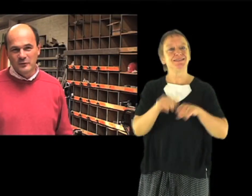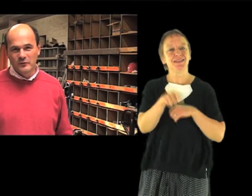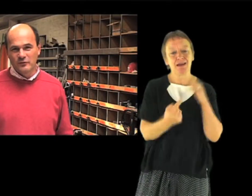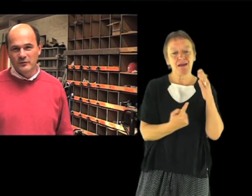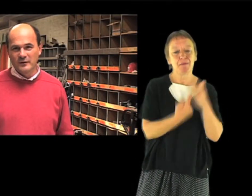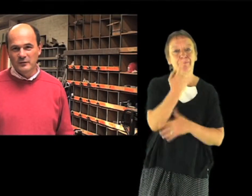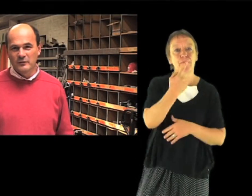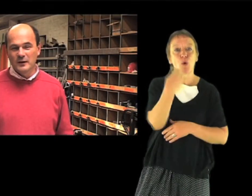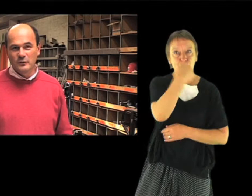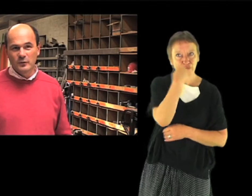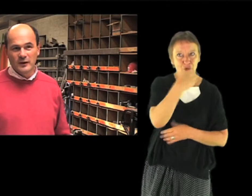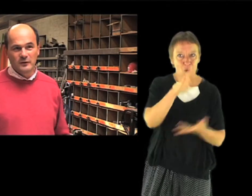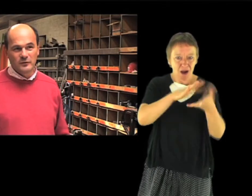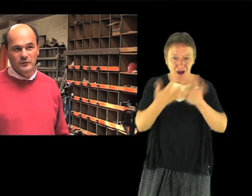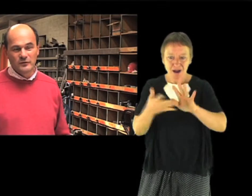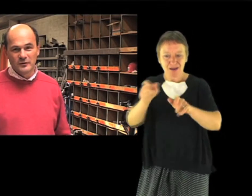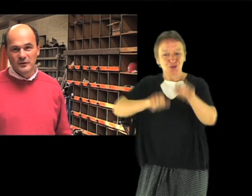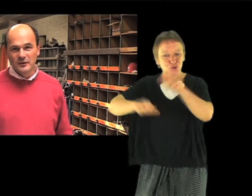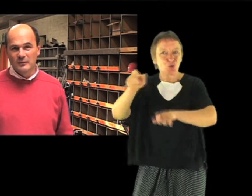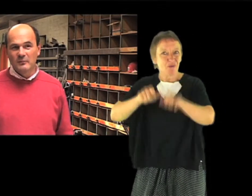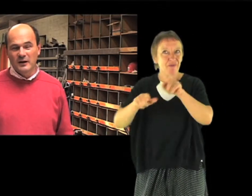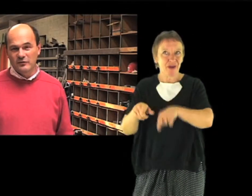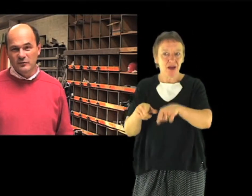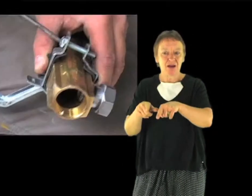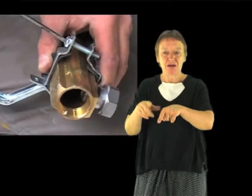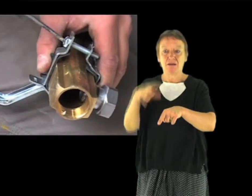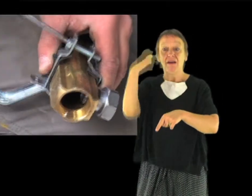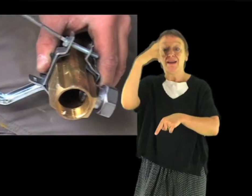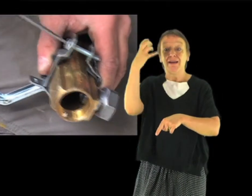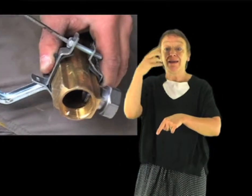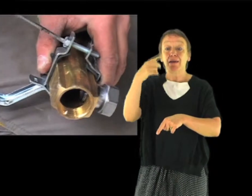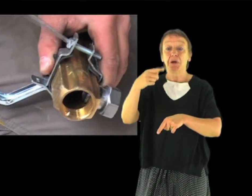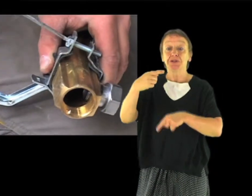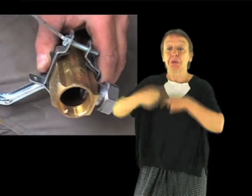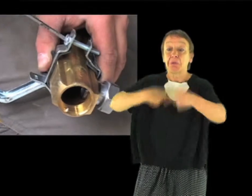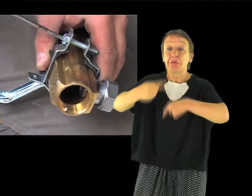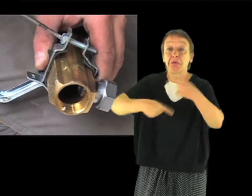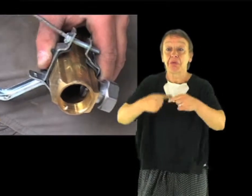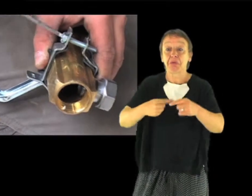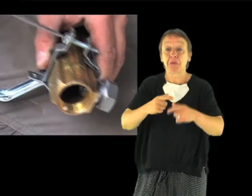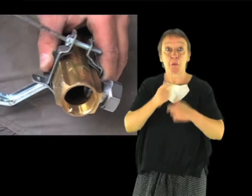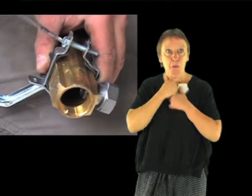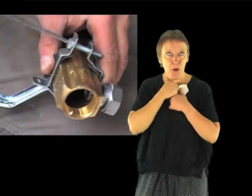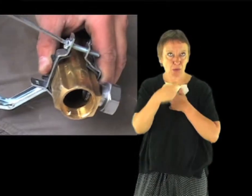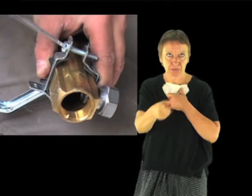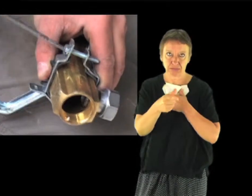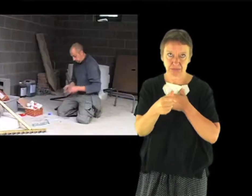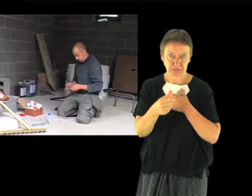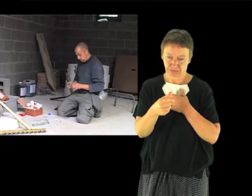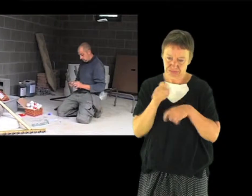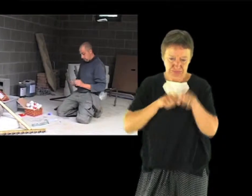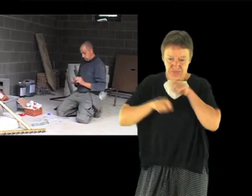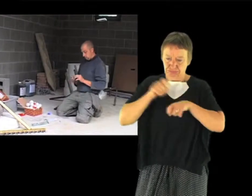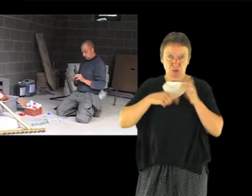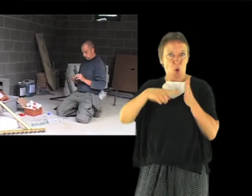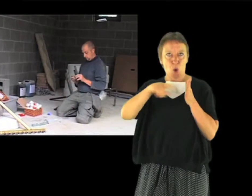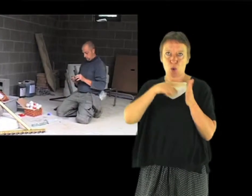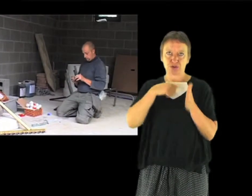Dans ce système où on se chauffe avec du froid, où on n'a aucune marge de manoeuvre pour pouvoir rectifier le chauffage si ça ne fonctionne pas.